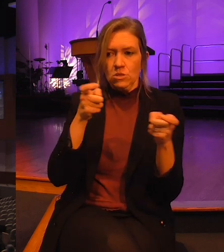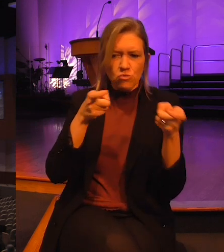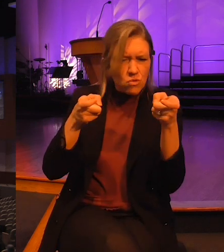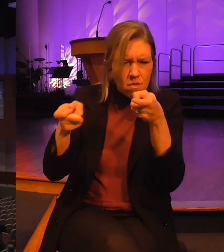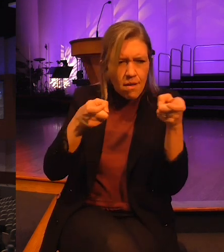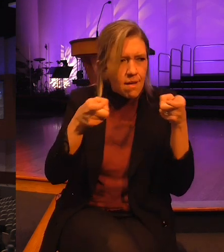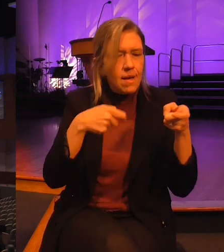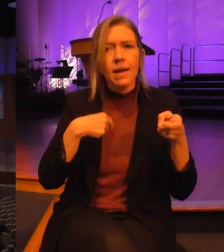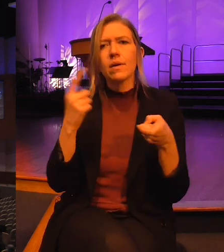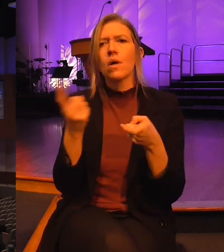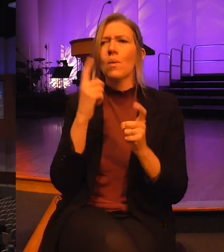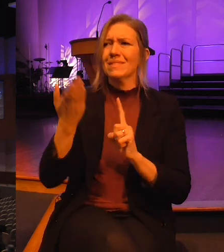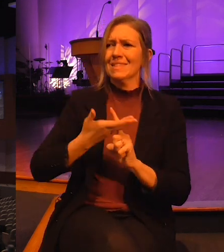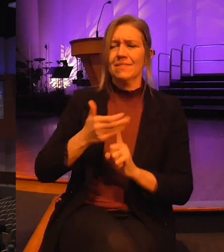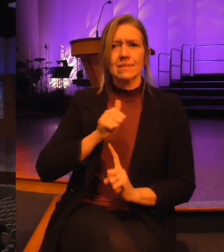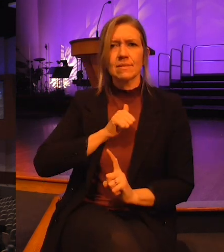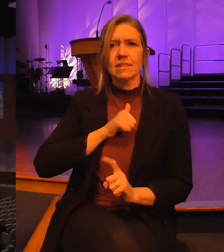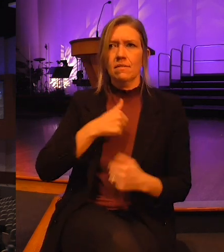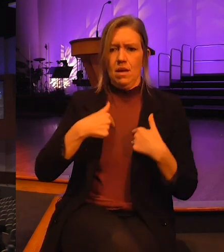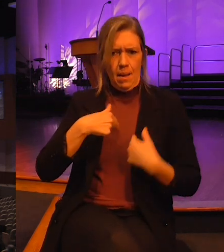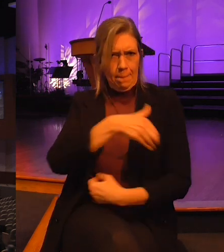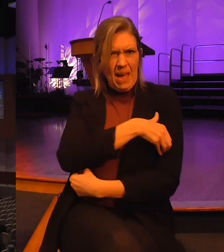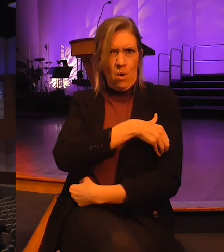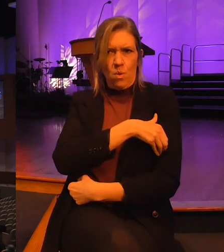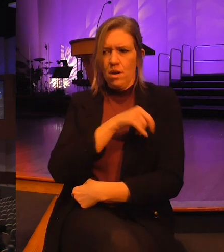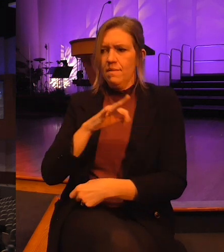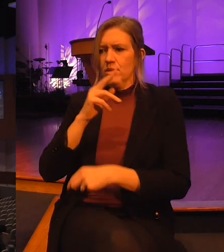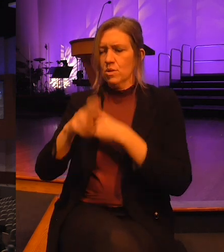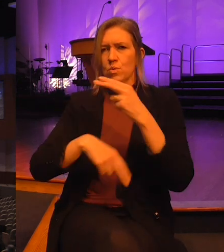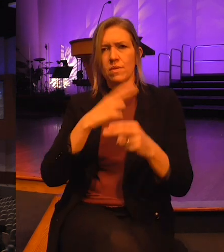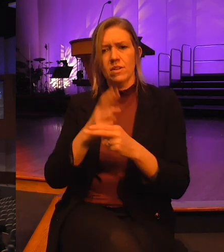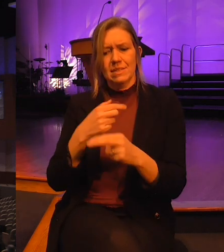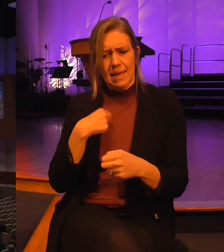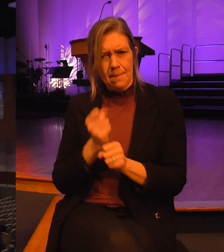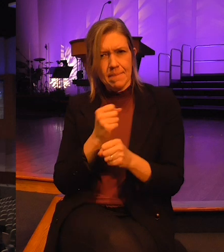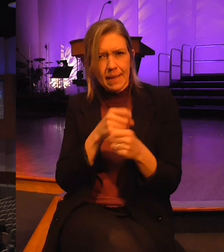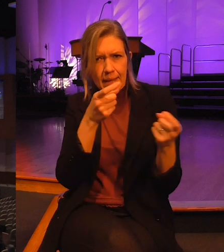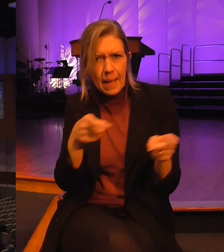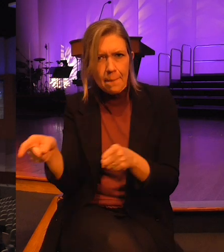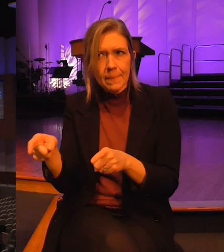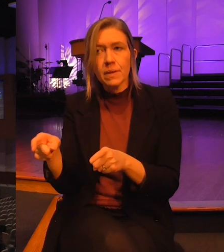de que soy el poder en el universo que hace que las cosas sucedan. Es una neurosis neurot muy extraña,